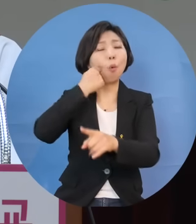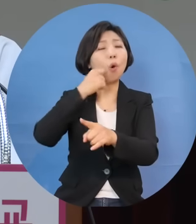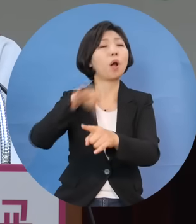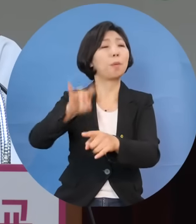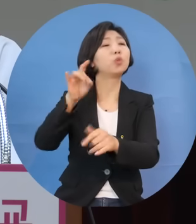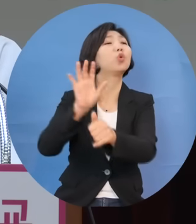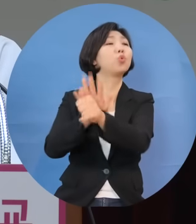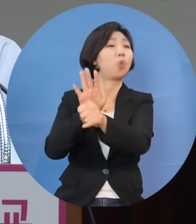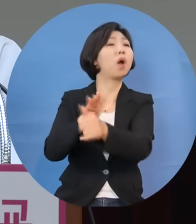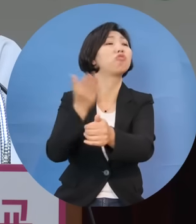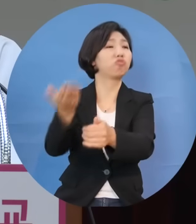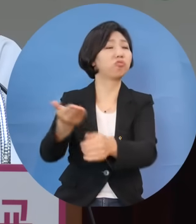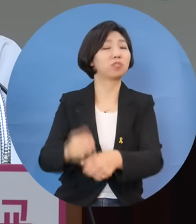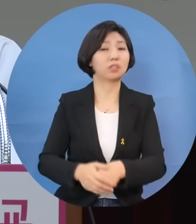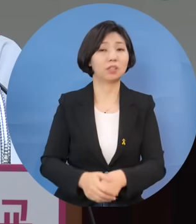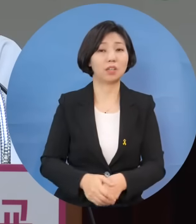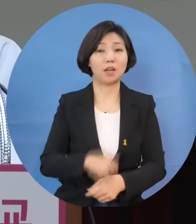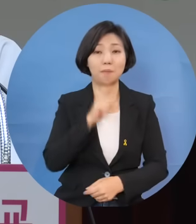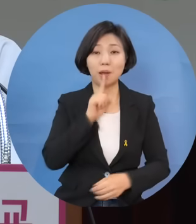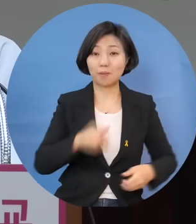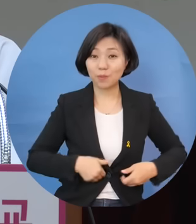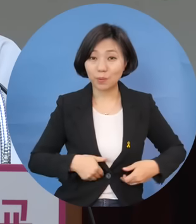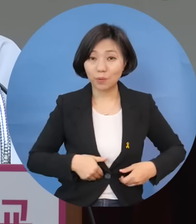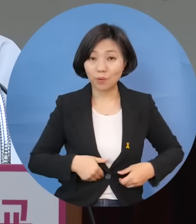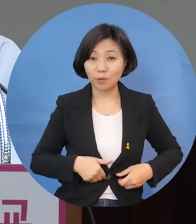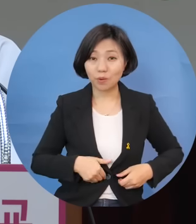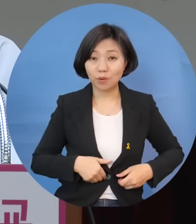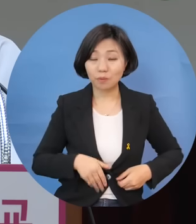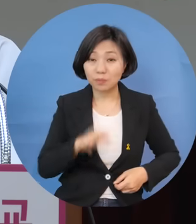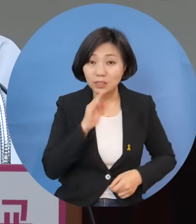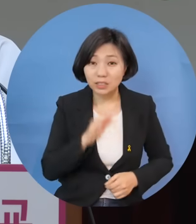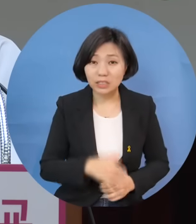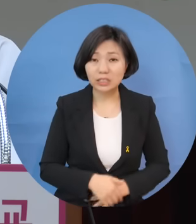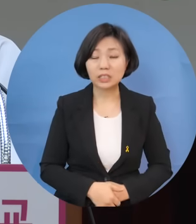이렇게 대답해야 되지 않을까요? 어떻게 생각해요?